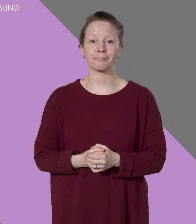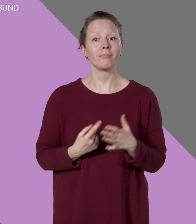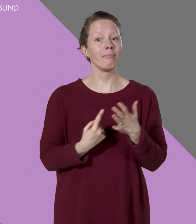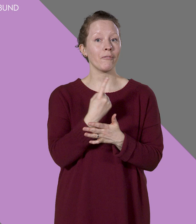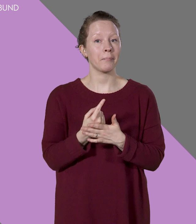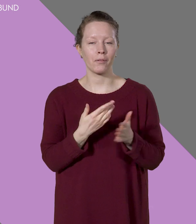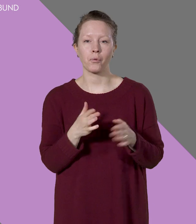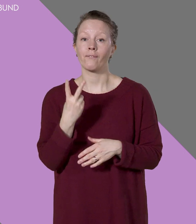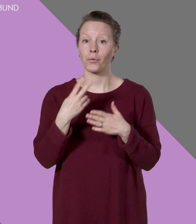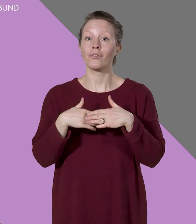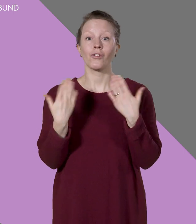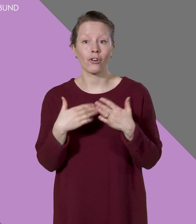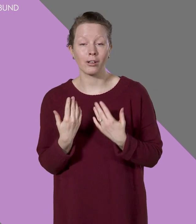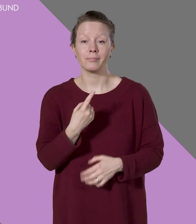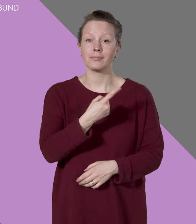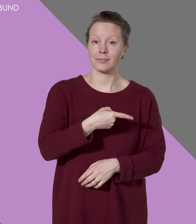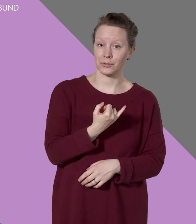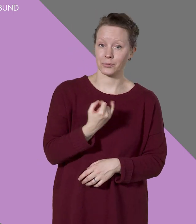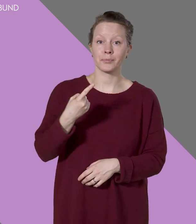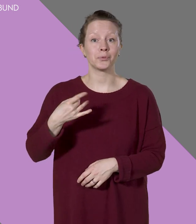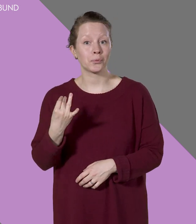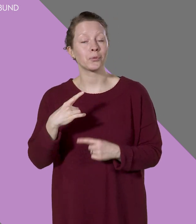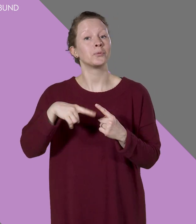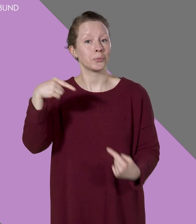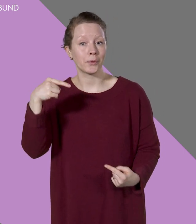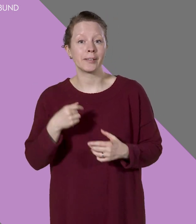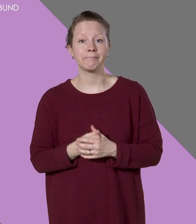Evenemanget sträcker sig nu över två dagar, den 16–17 juni.